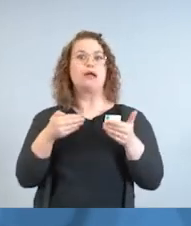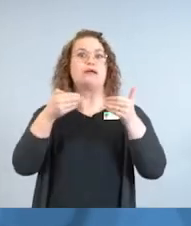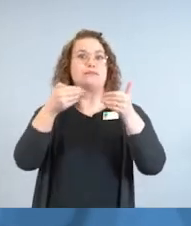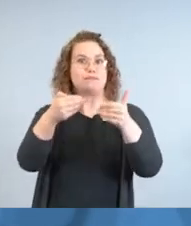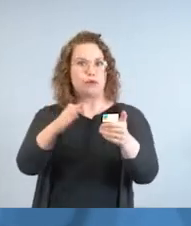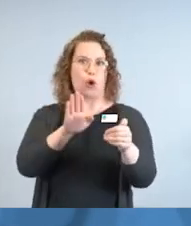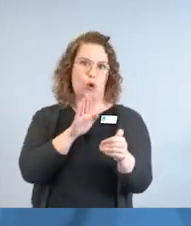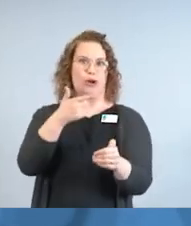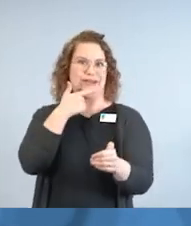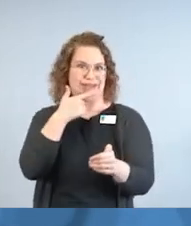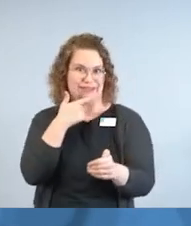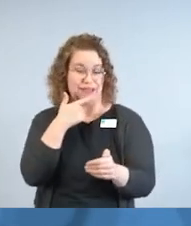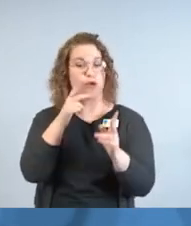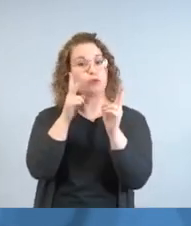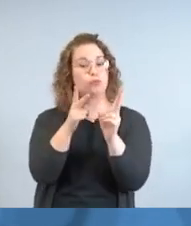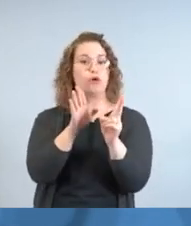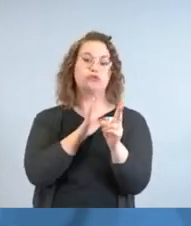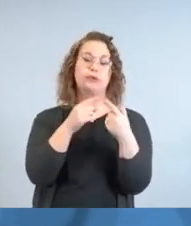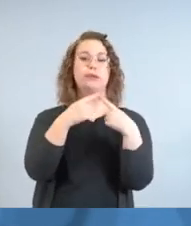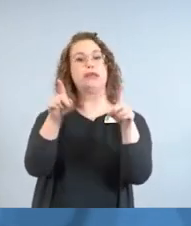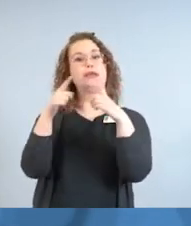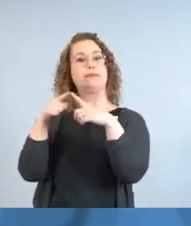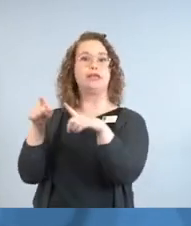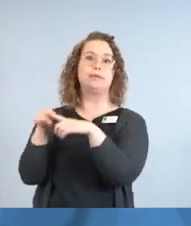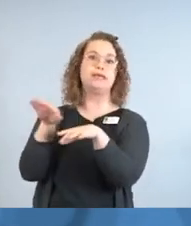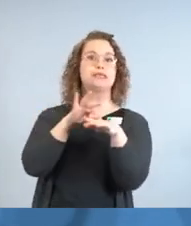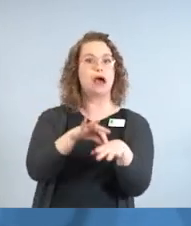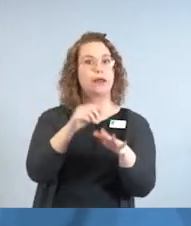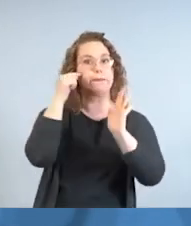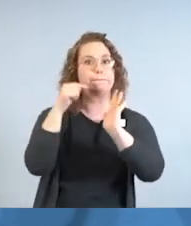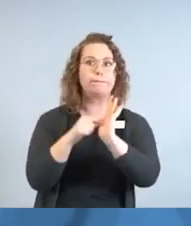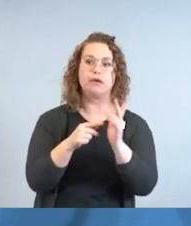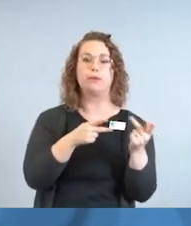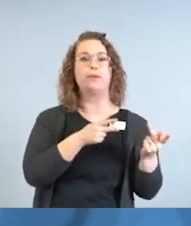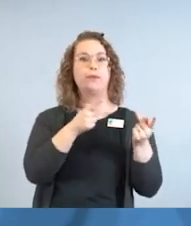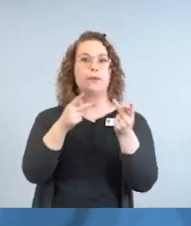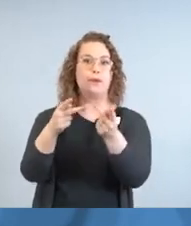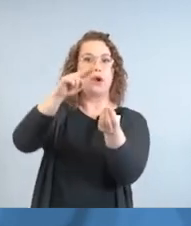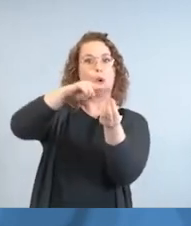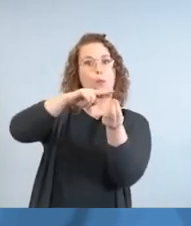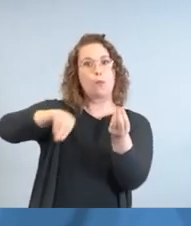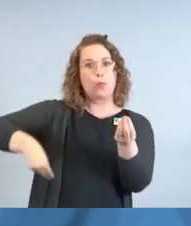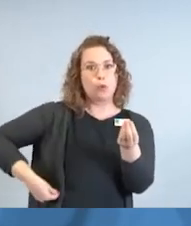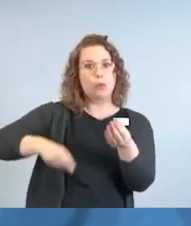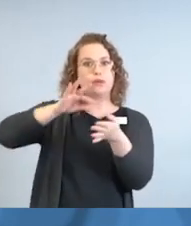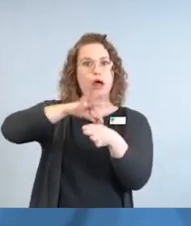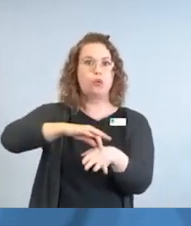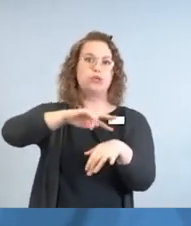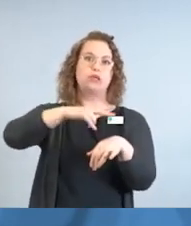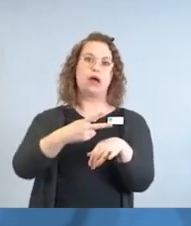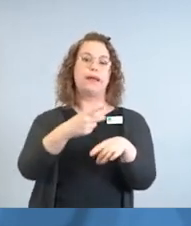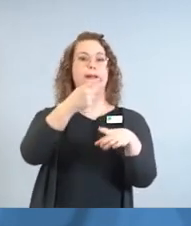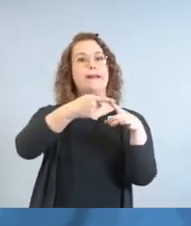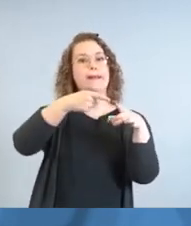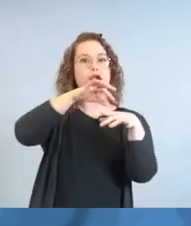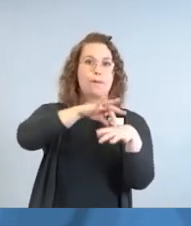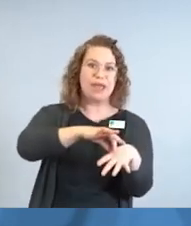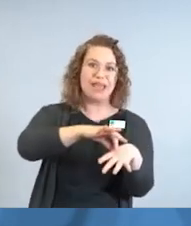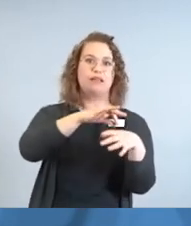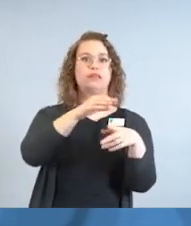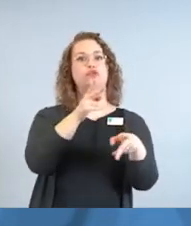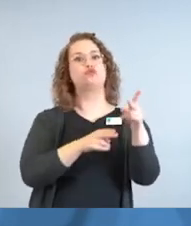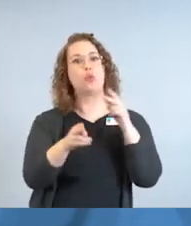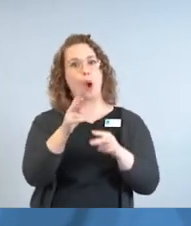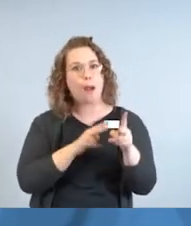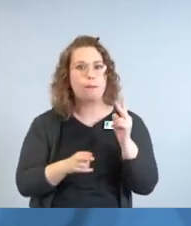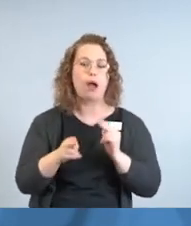kuten kroonista munuaistautia, diabetesta, uniapneaa tai syöpiä ja niistä on sitten sairastuneiden keskuudessa nähty,